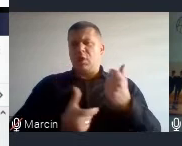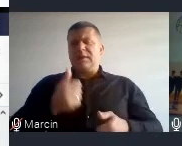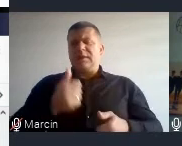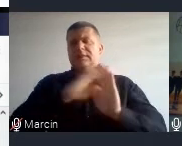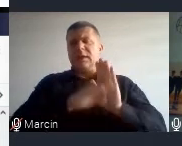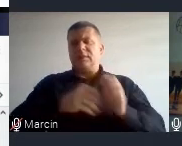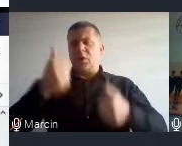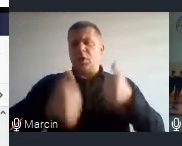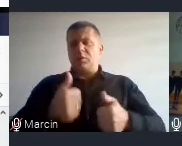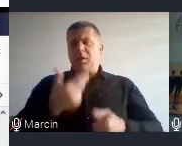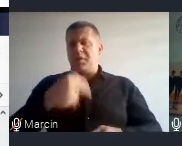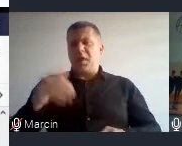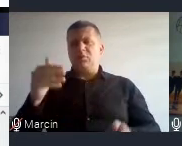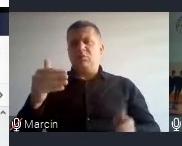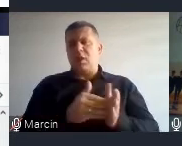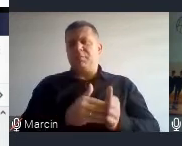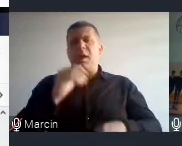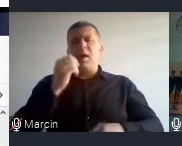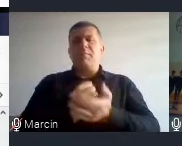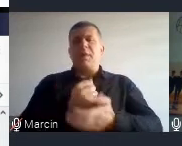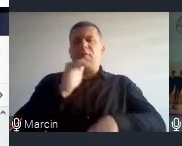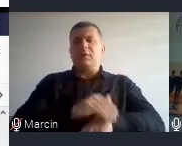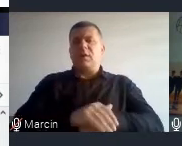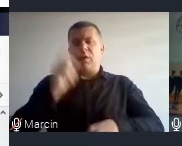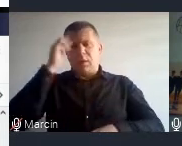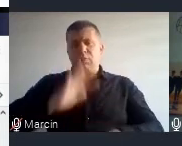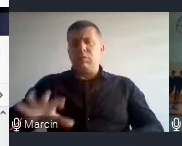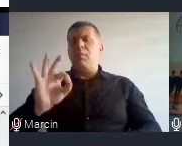podobno nie trzeba nie trzeba stosować prawa zamówień publicznych bo mamy pandemię”.